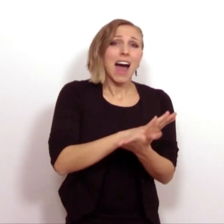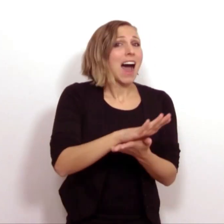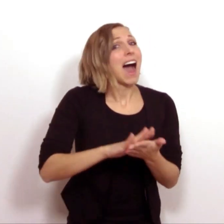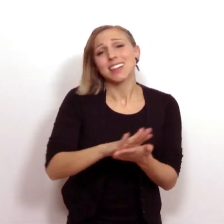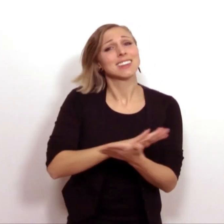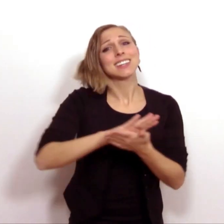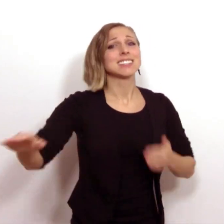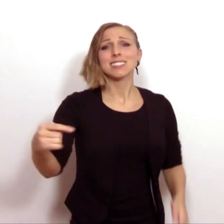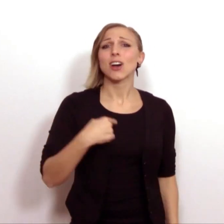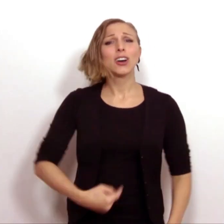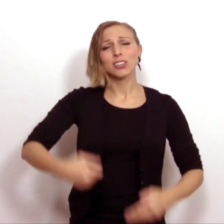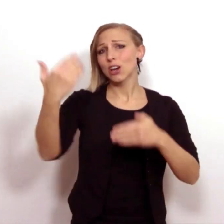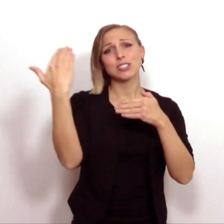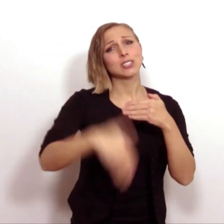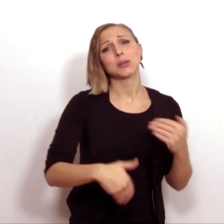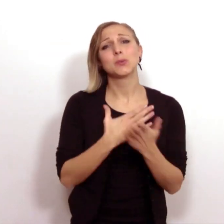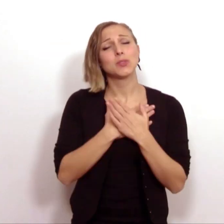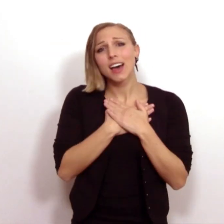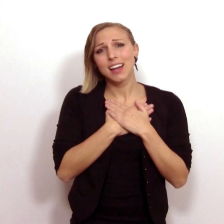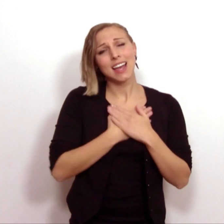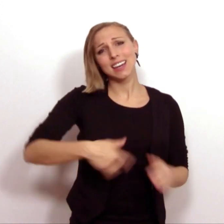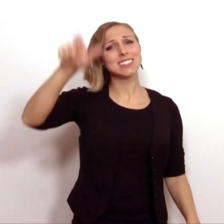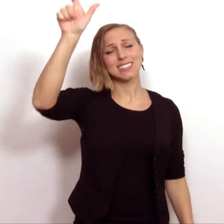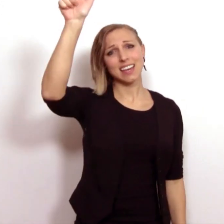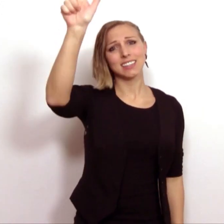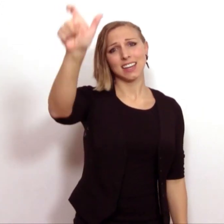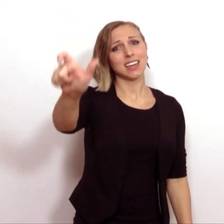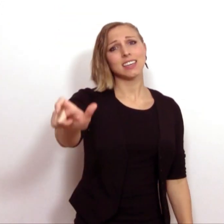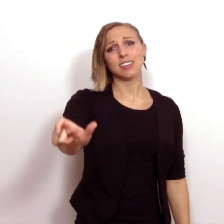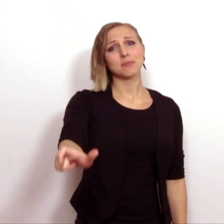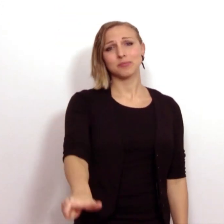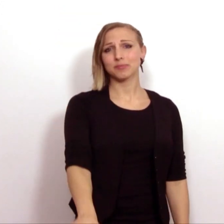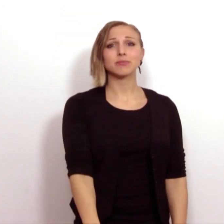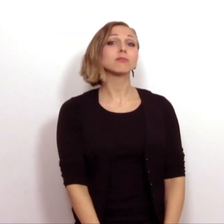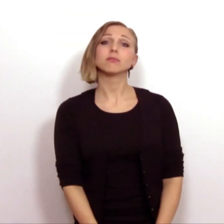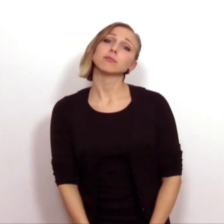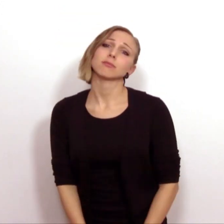Så aldrig ska jag sluta älska dig.